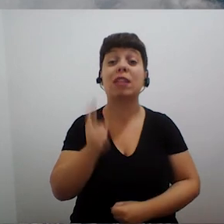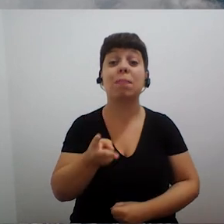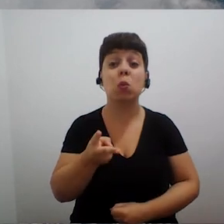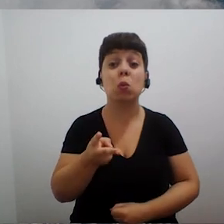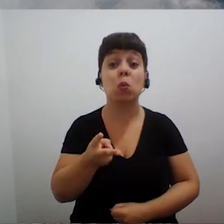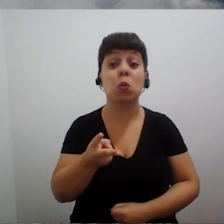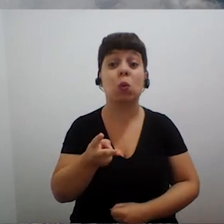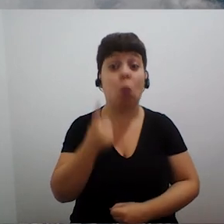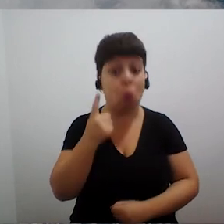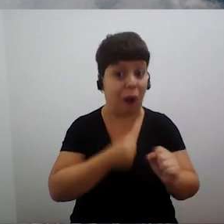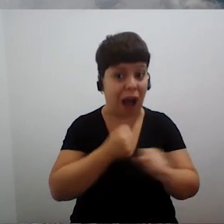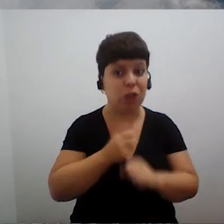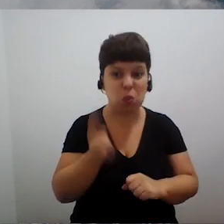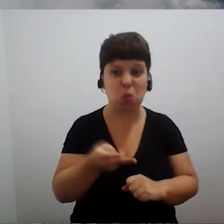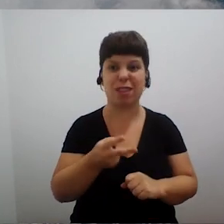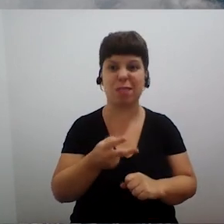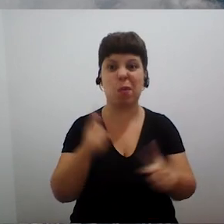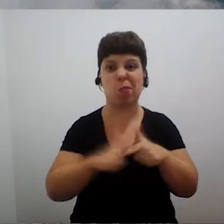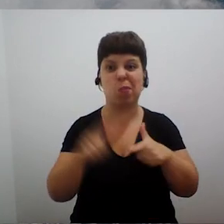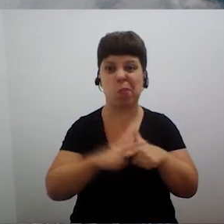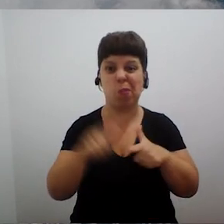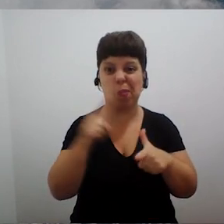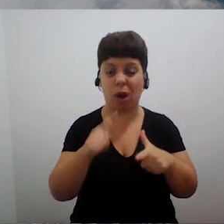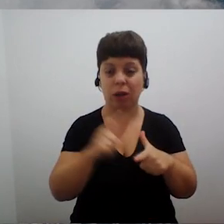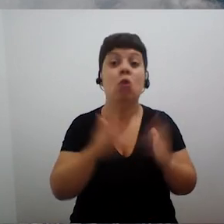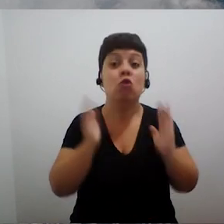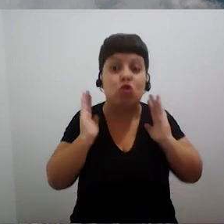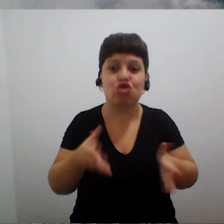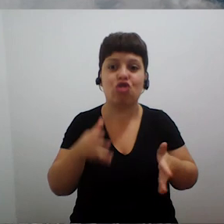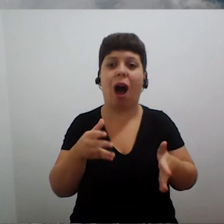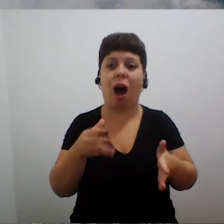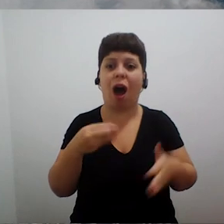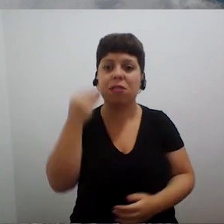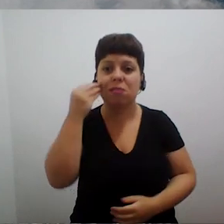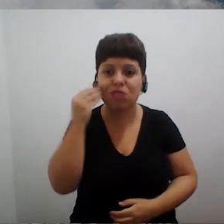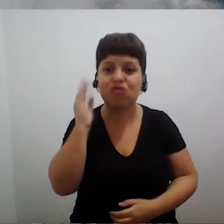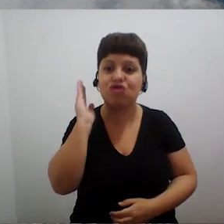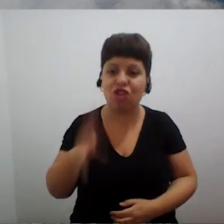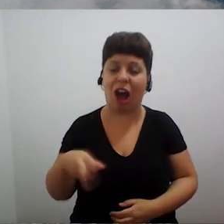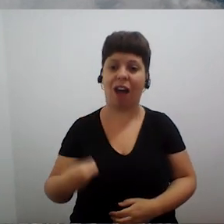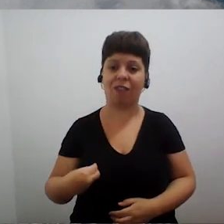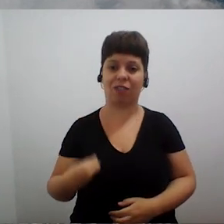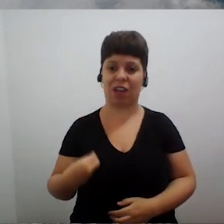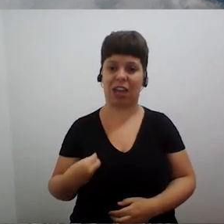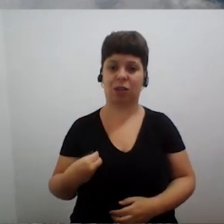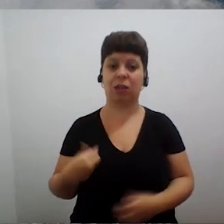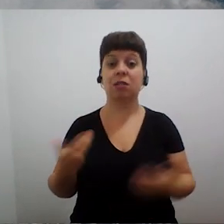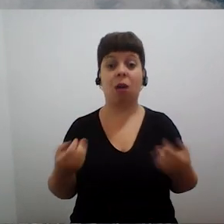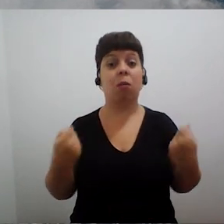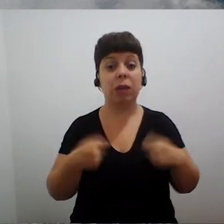Então assim, nós estamos vivendo, grande parte da população vivendo esses efeitos e acaba que a gente precisa atuar também para criar